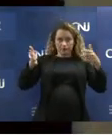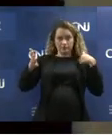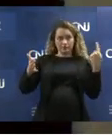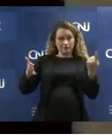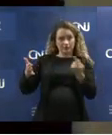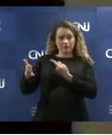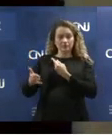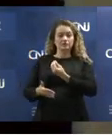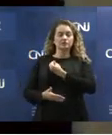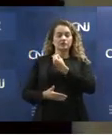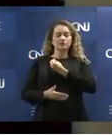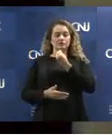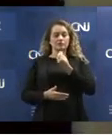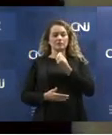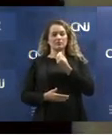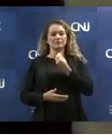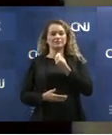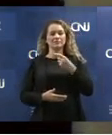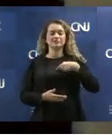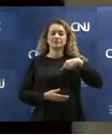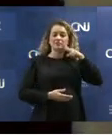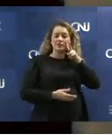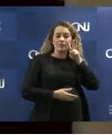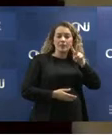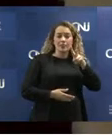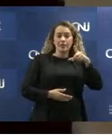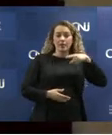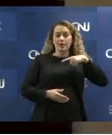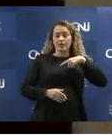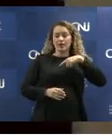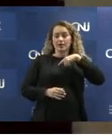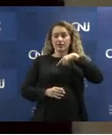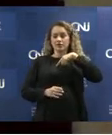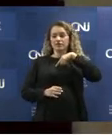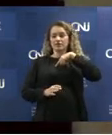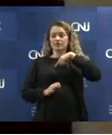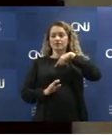que diz o seguinte tendo em vista que a Resolução 135 do CNJ